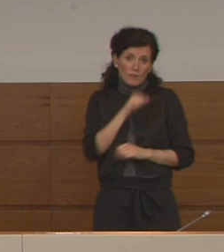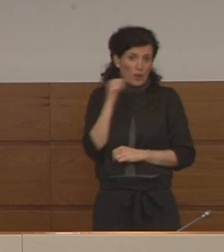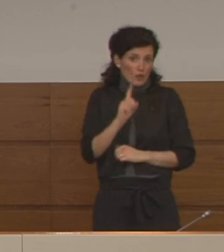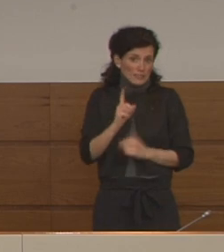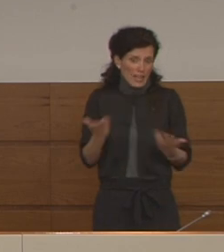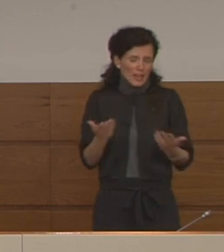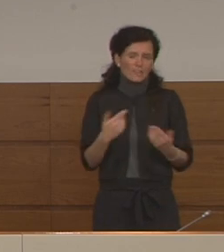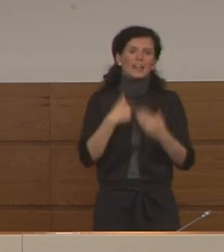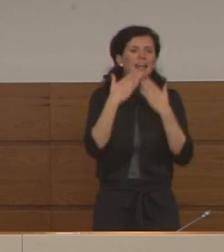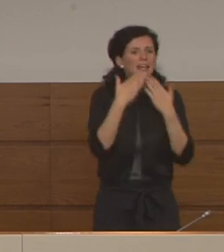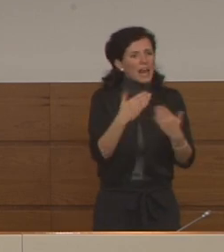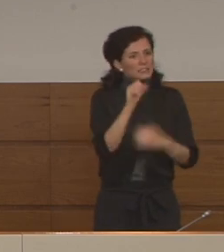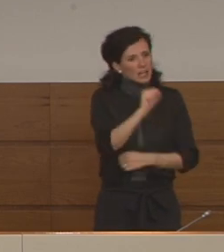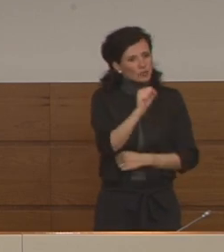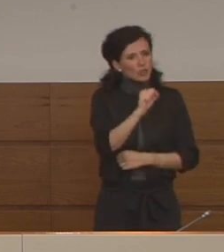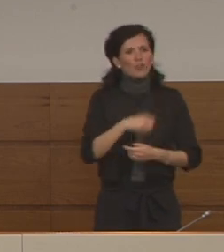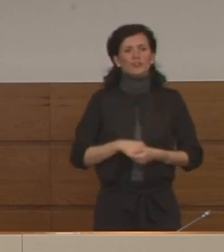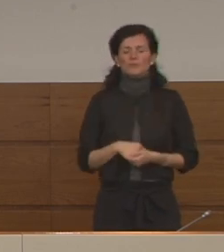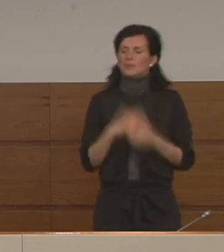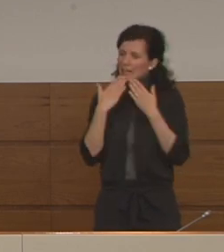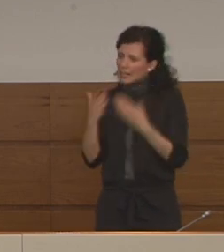Grazie Antonio.